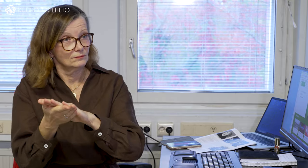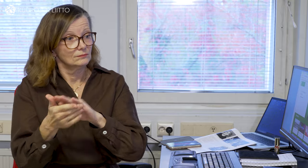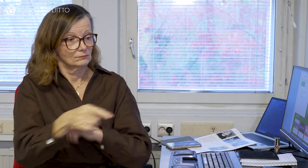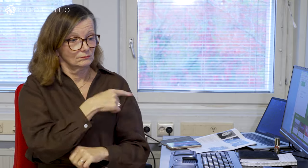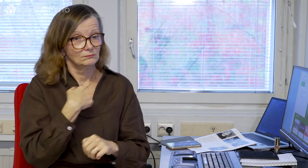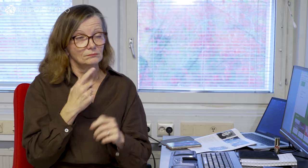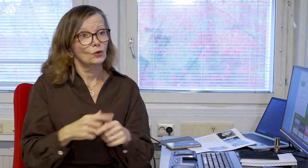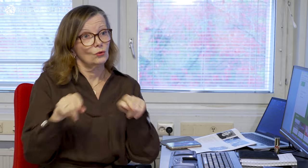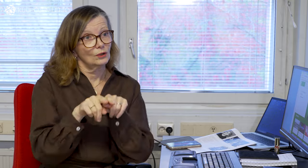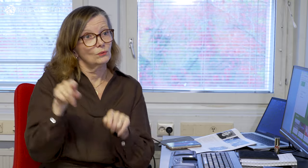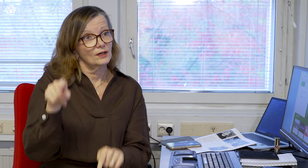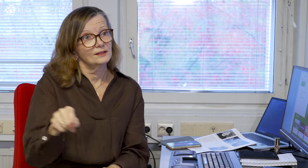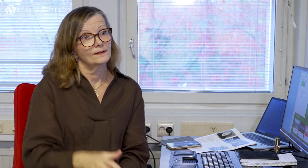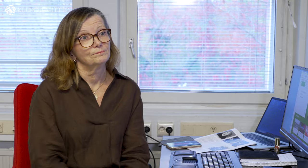Toteutamme tätä.